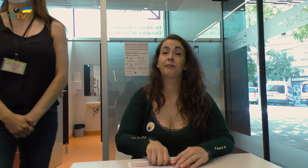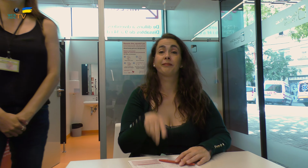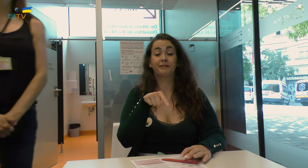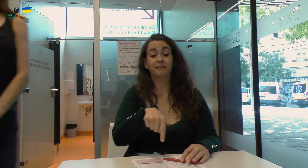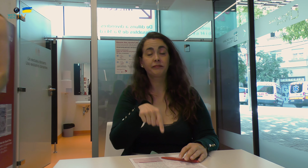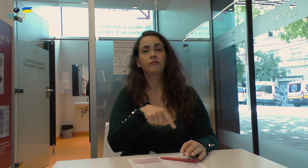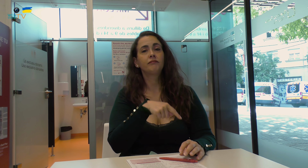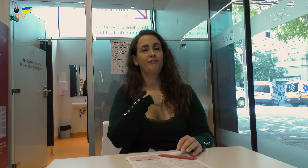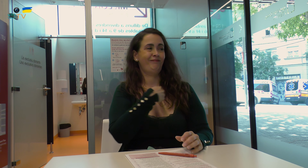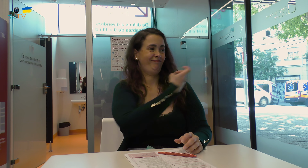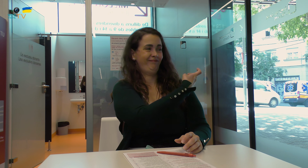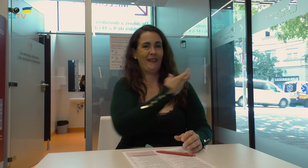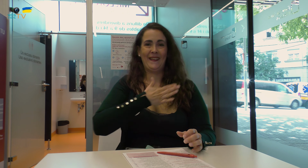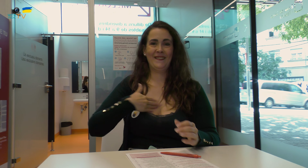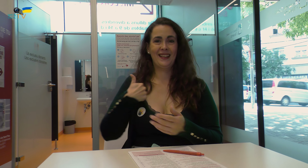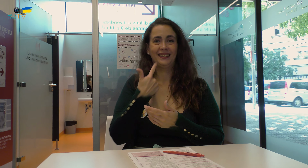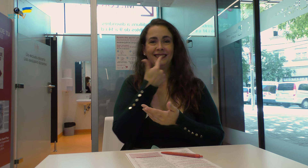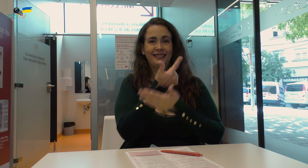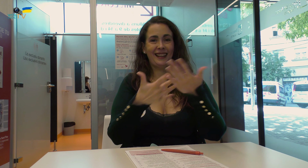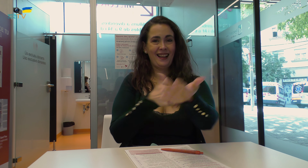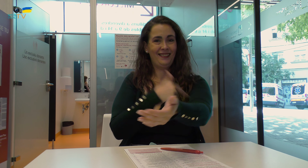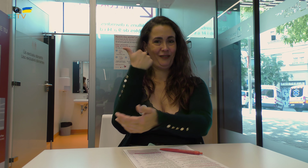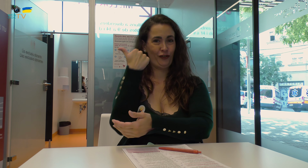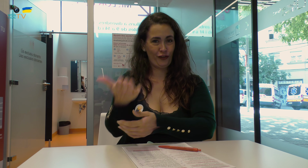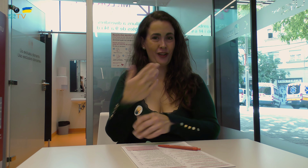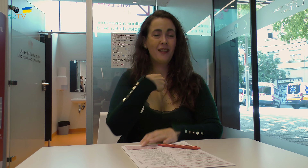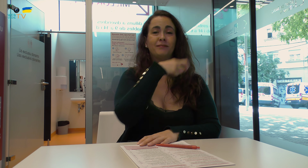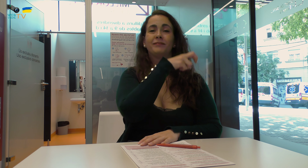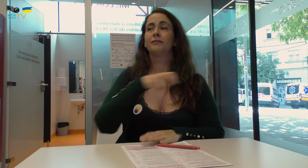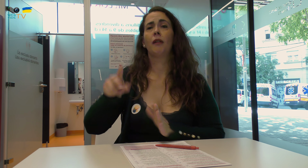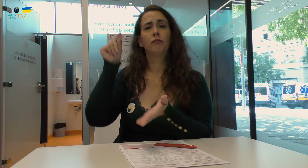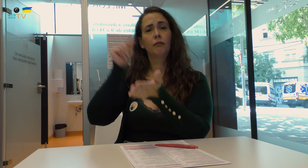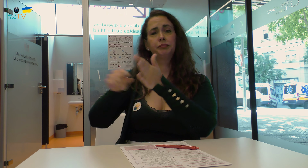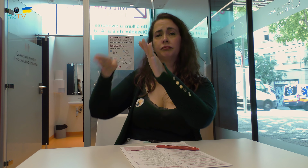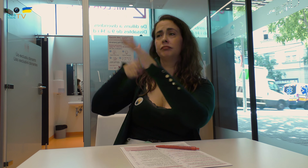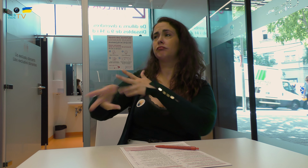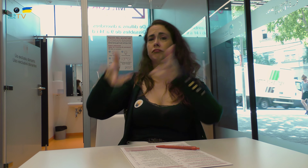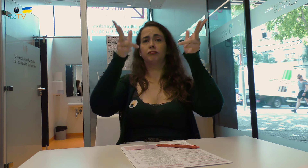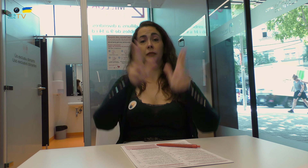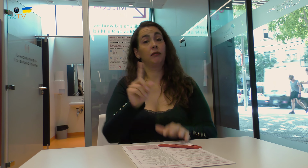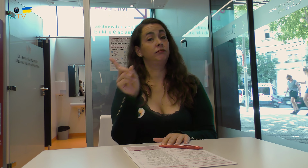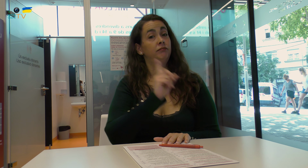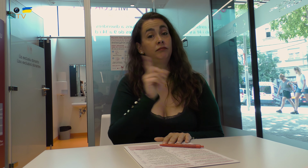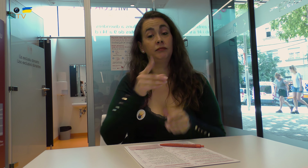He volgut venir a donar sang, però no es tracta d’arribar i fer-ho.